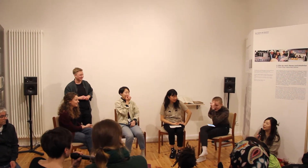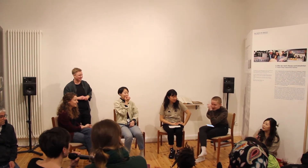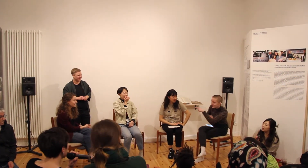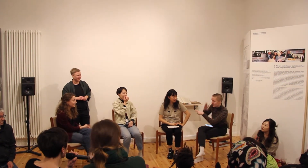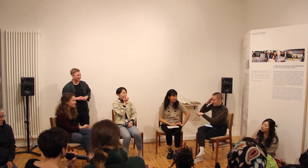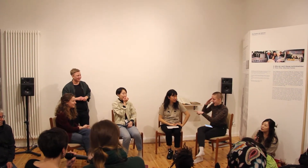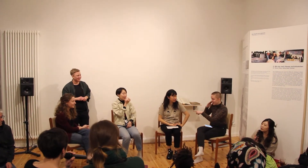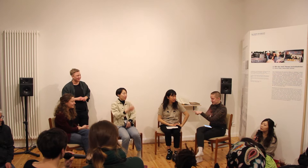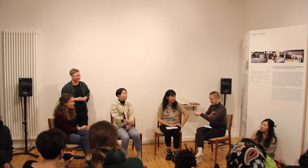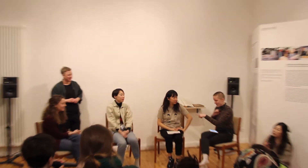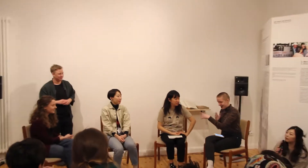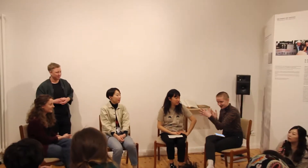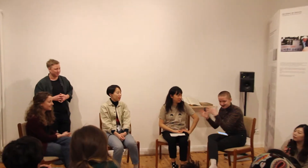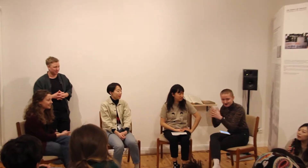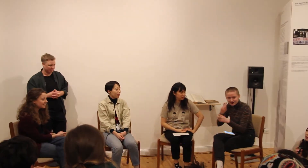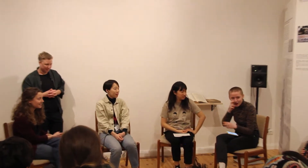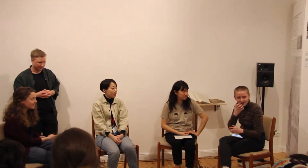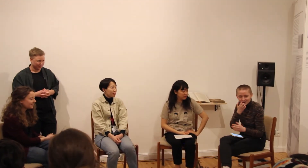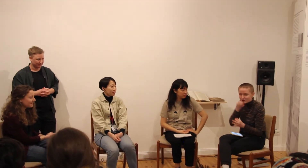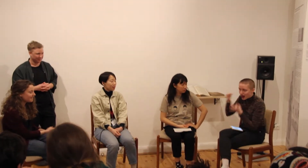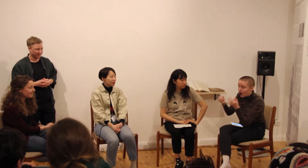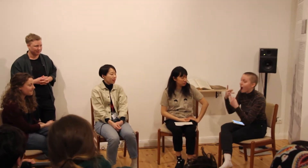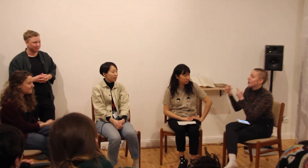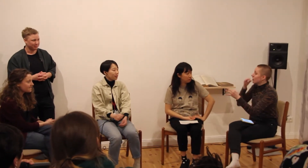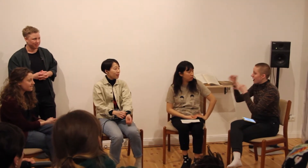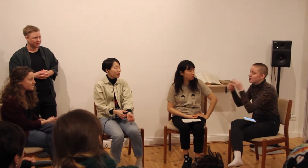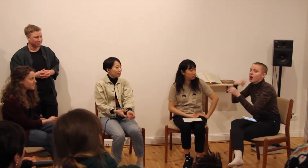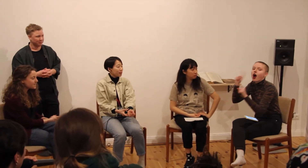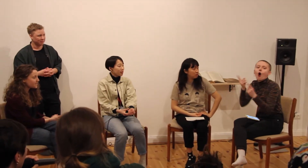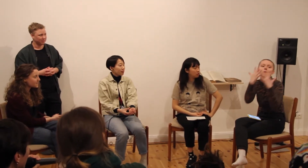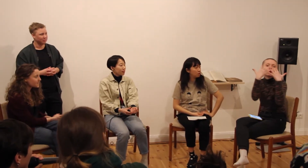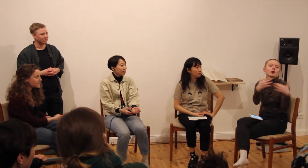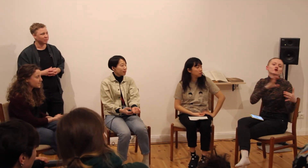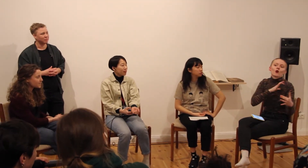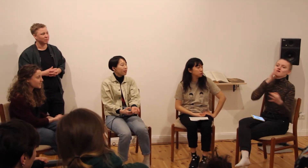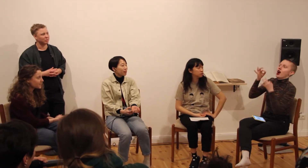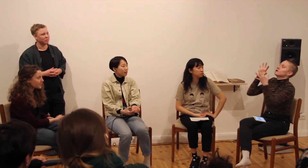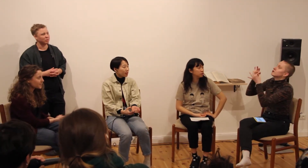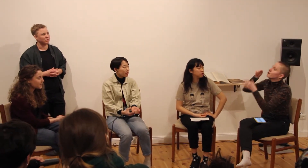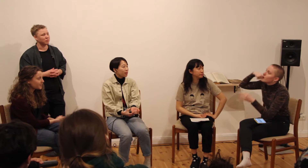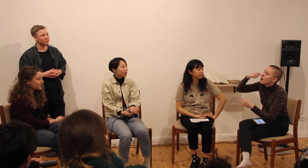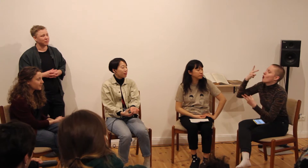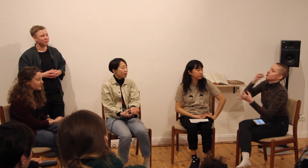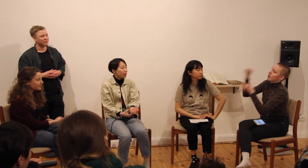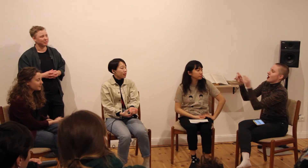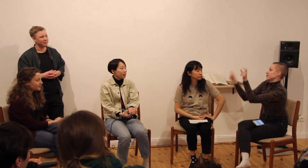Vielleicht sind manche auch etwas interessiert über die Erzählungen der beiden CODAs, die heute hier sind.